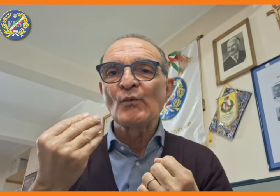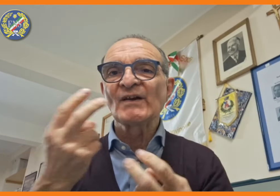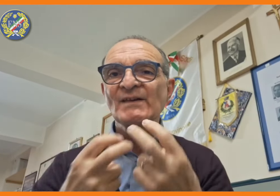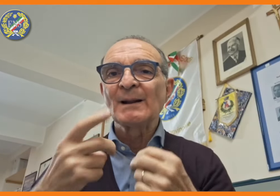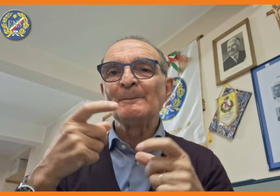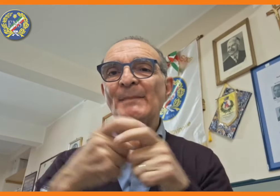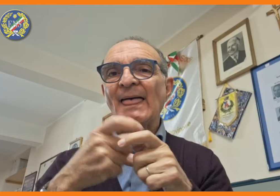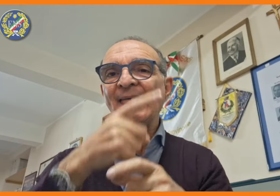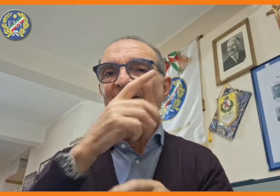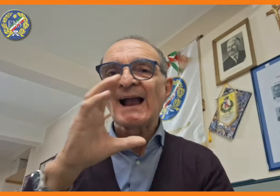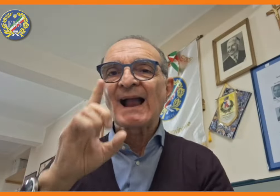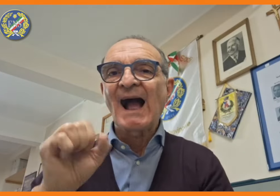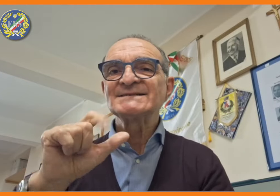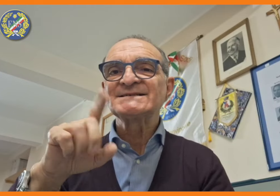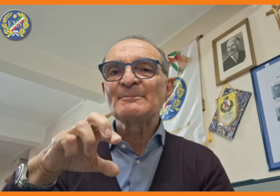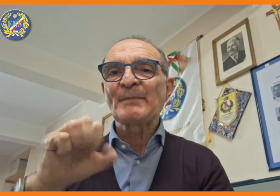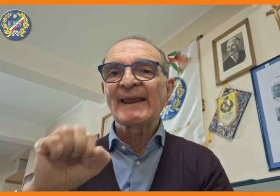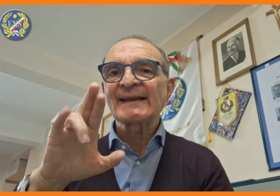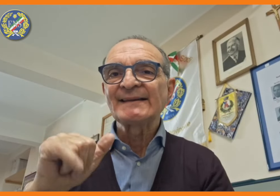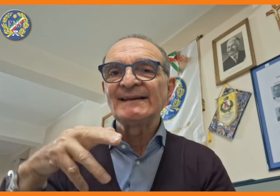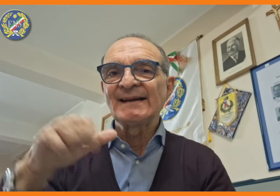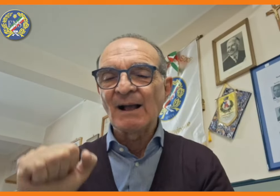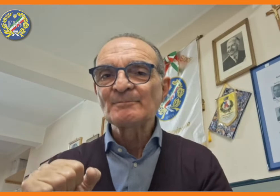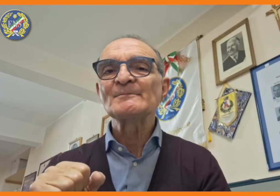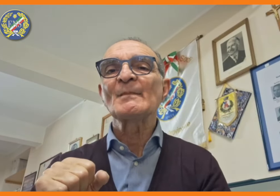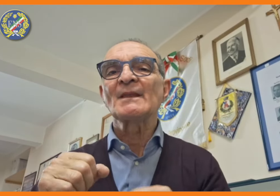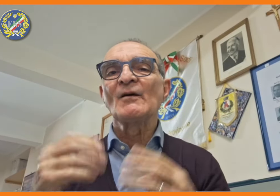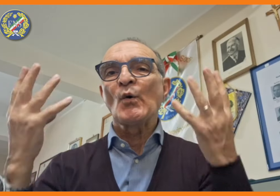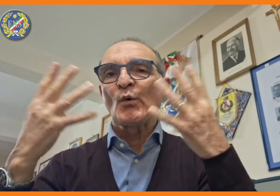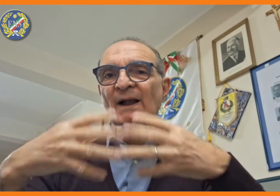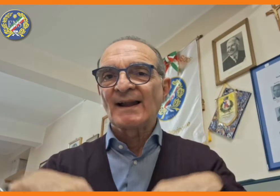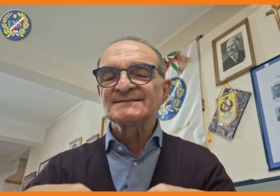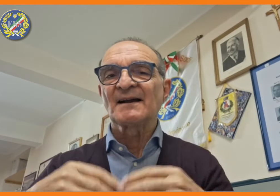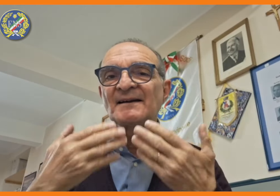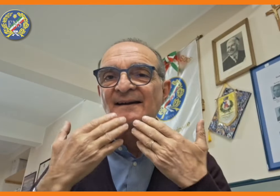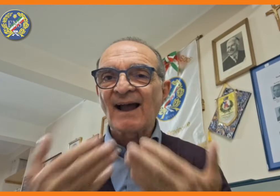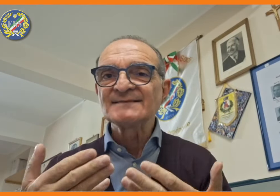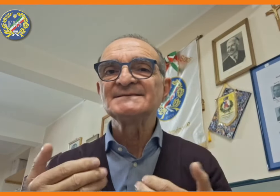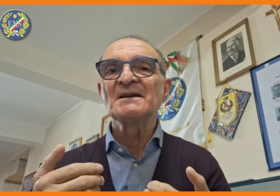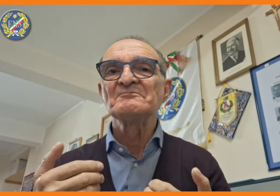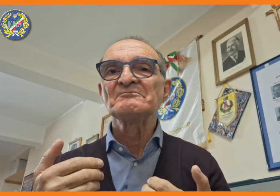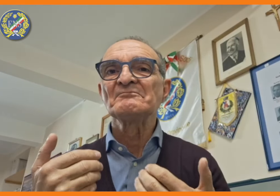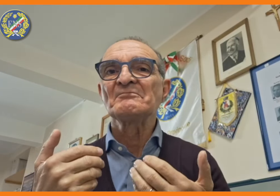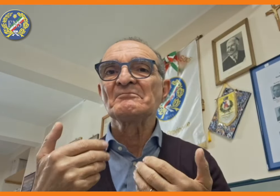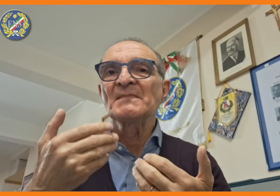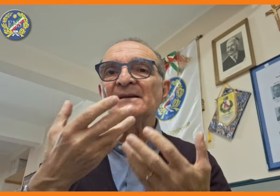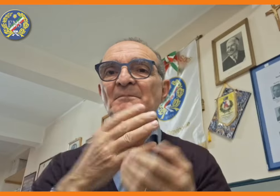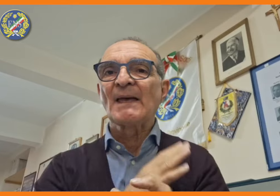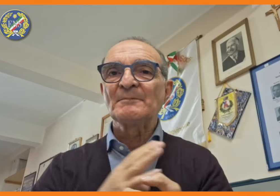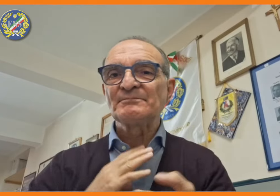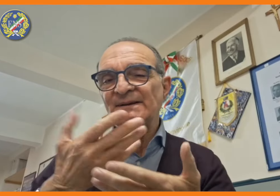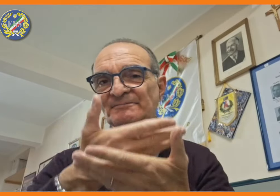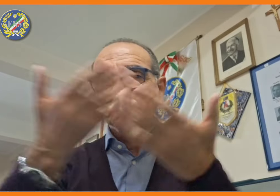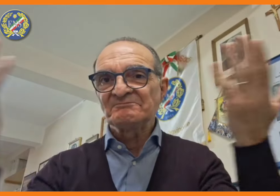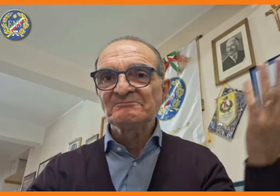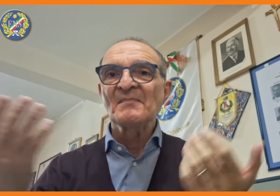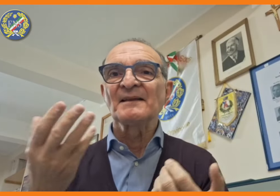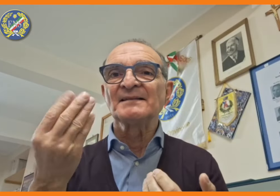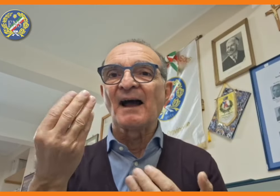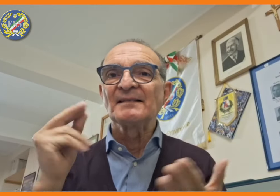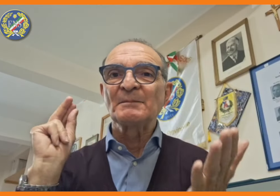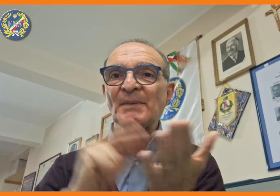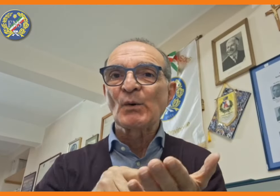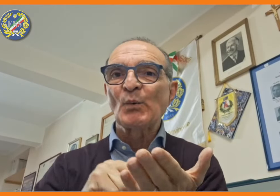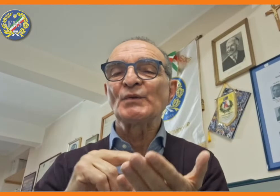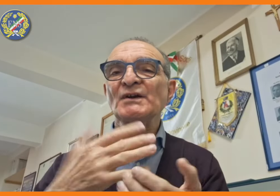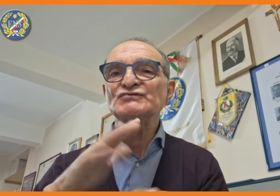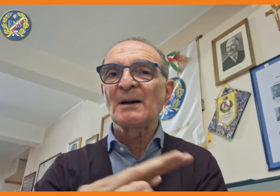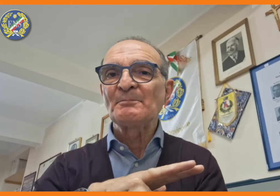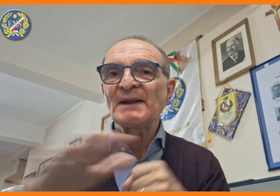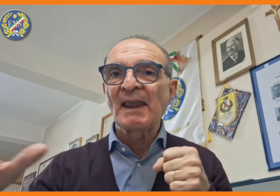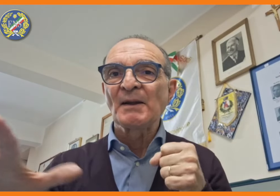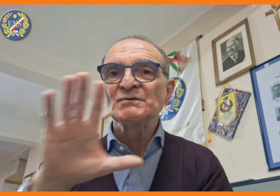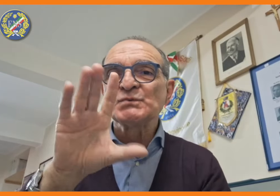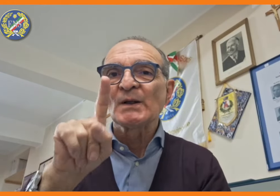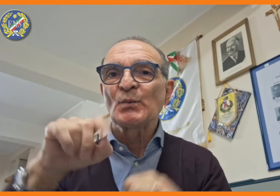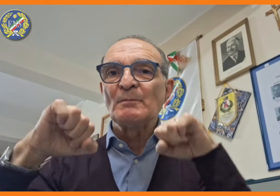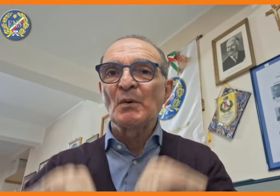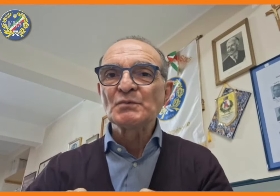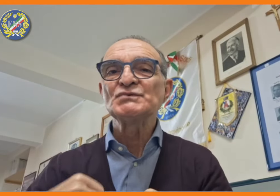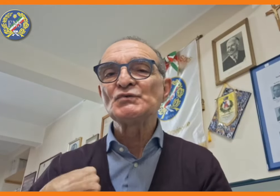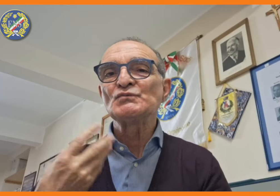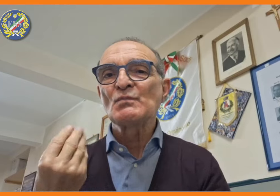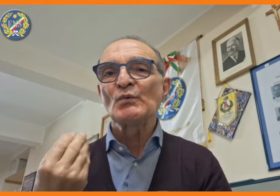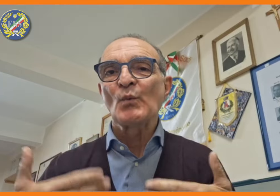che si svolgerà a Gasperina (CZ). Abbiamo ricevuto moltissime prenotazioni, si è già raggiunto il numero massimo di cinquantuno partecipanti.